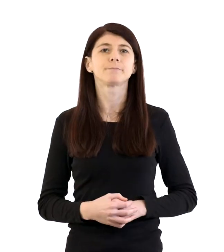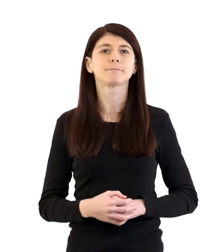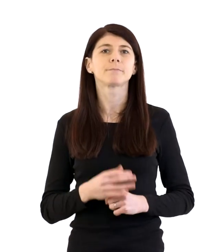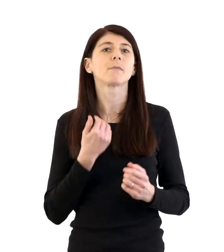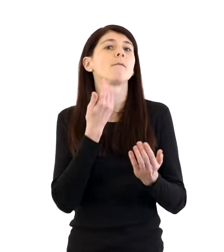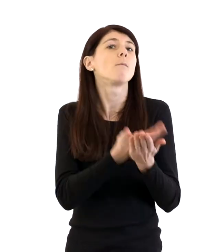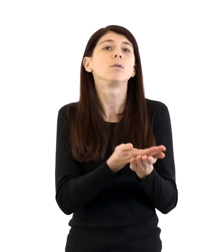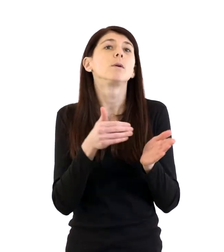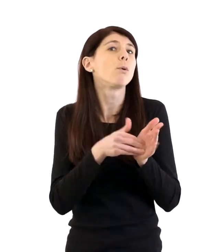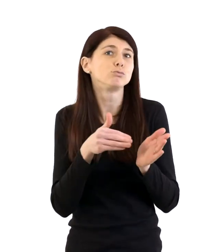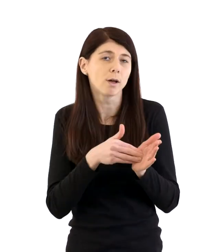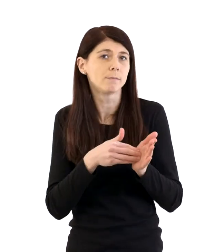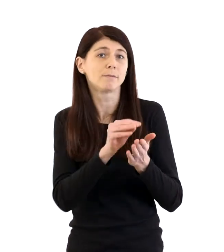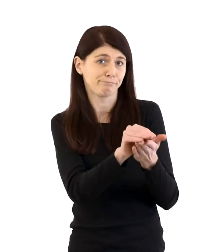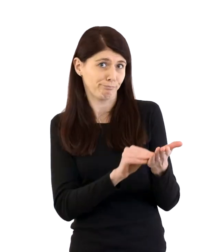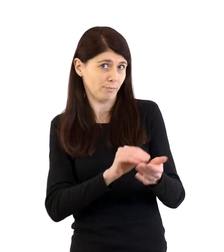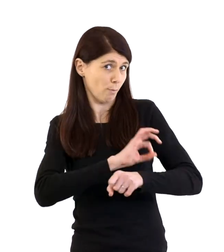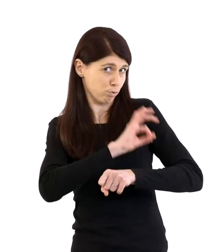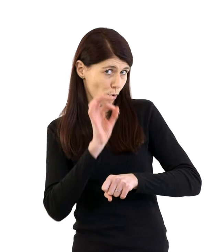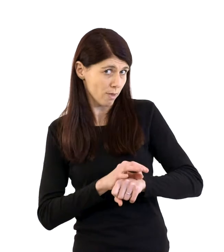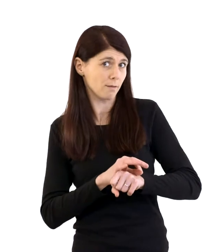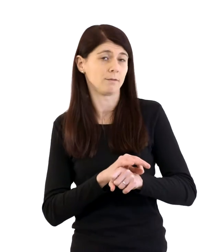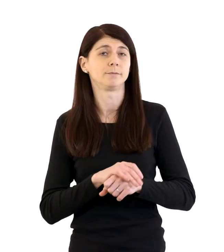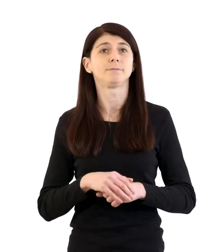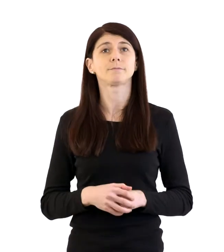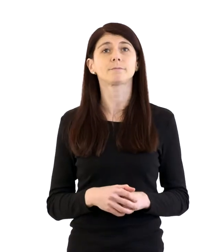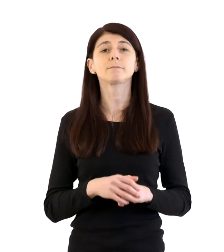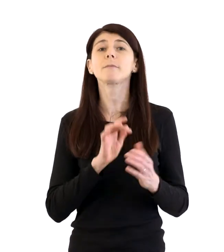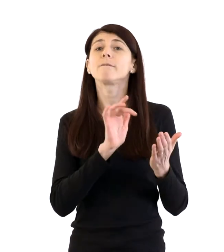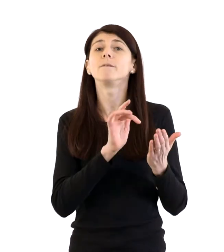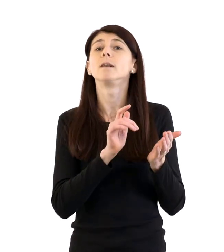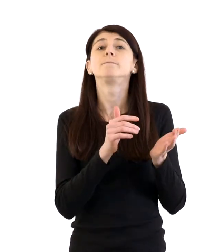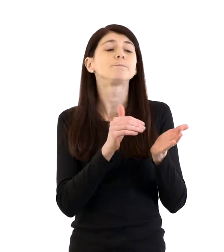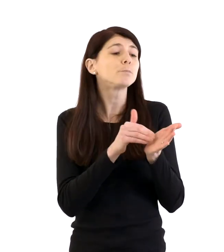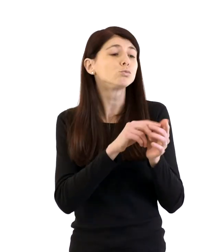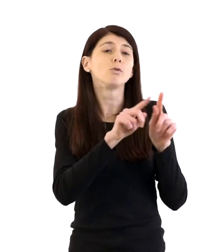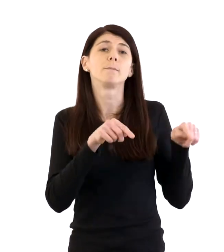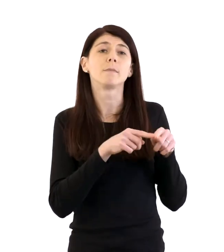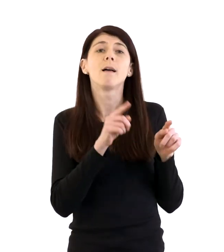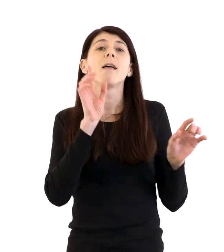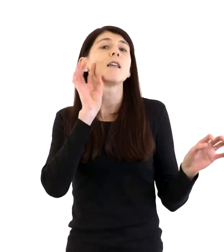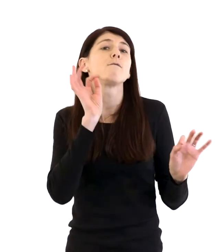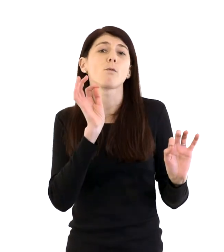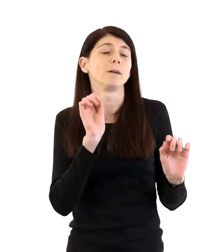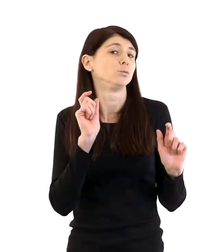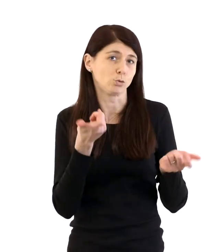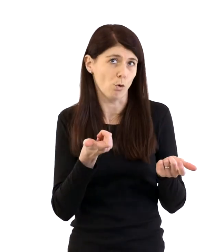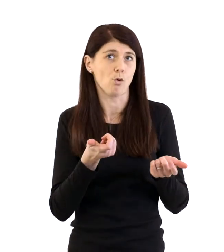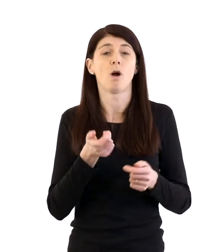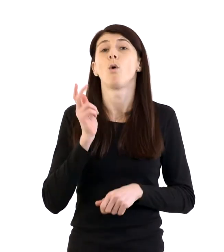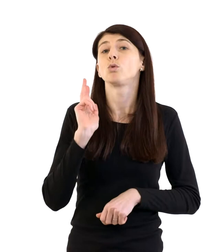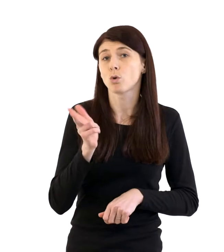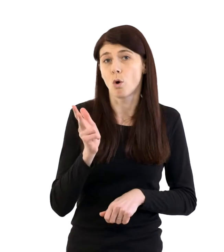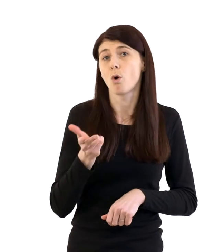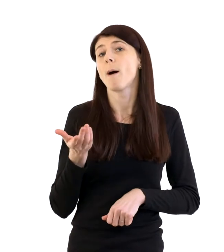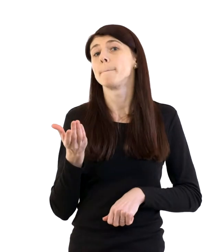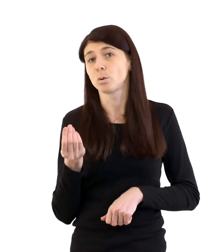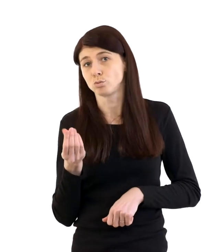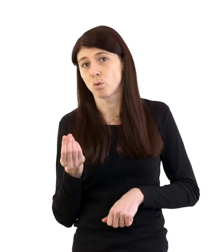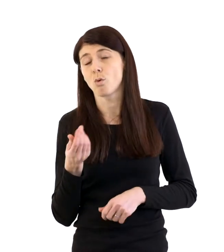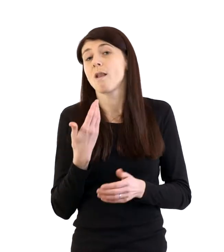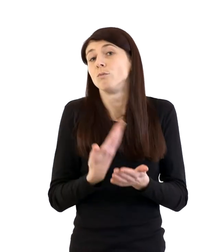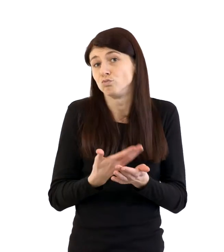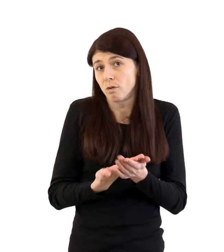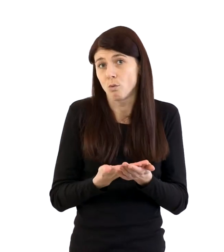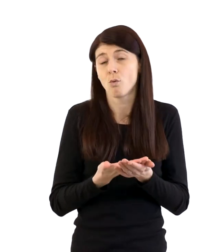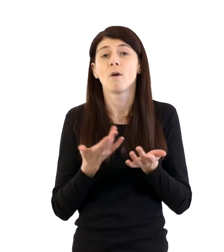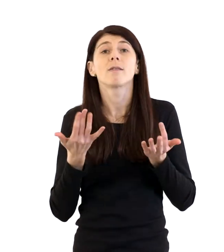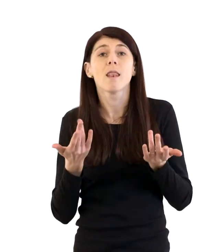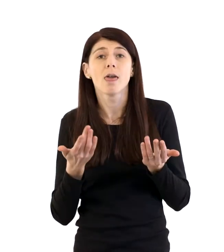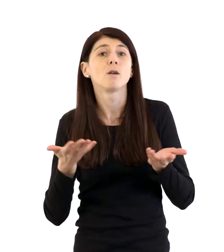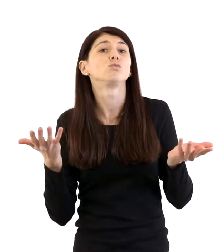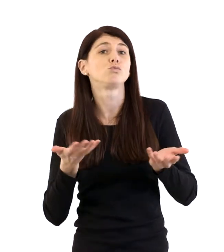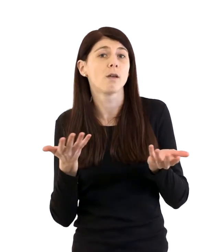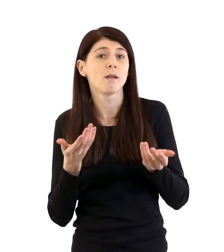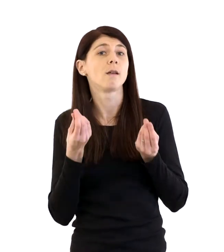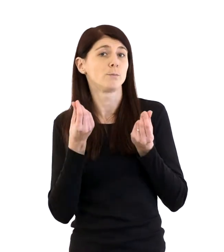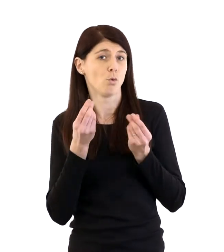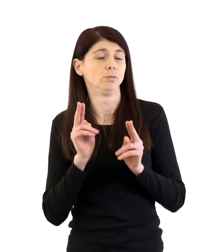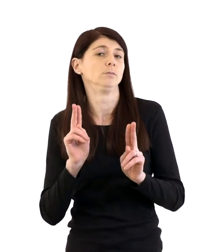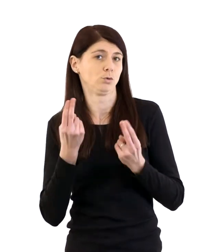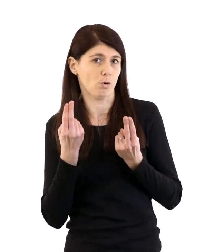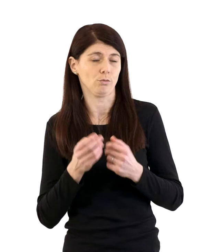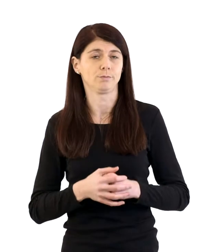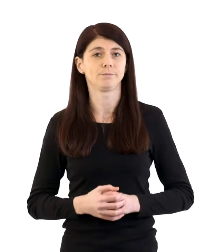Służy do opisu projektu. Znajdują się w nim niezbędne informacje, tj. kto, po co (dlaczego), za ile, gdzie, z jakich pieniędzy zamierza realizować przedsięwzięcie.